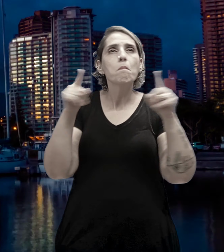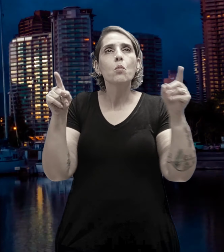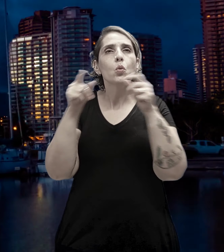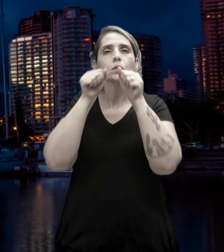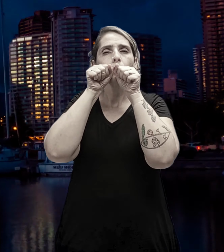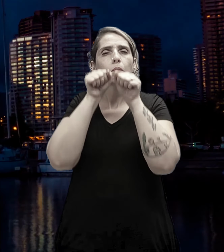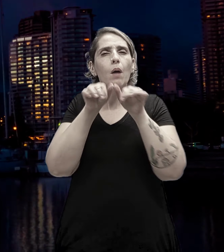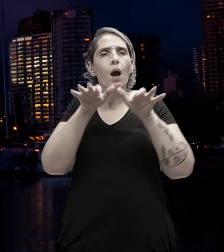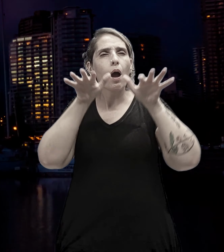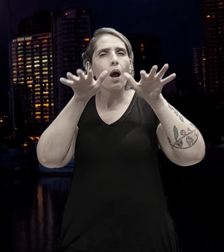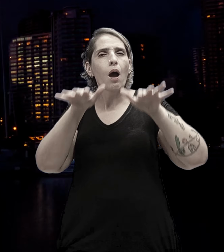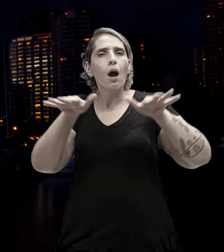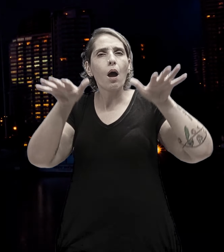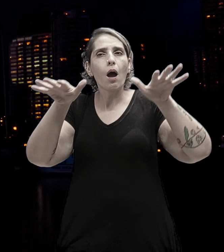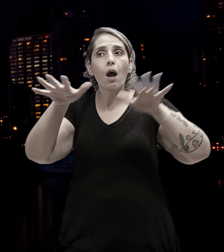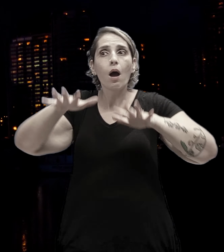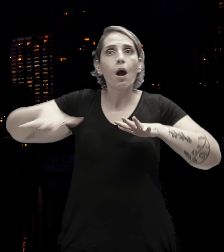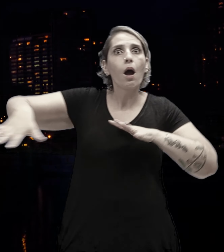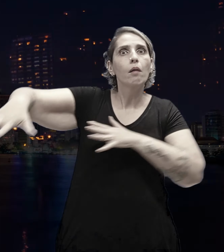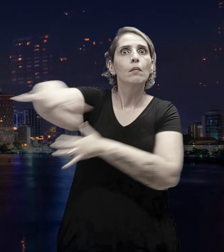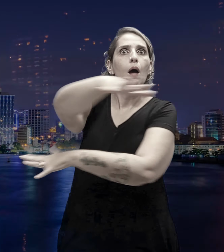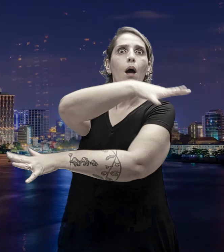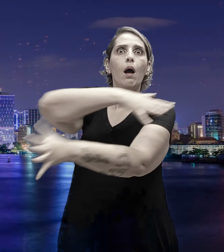ecoasse em meio ao caos.